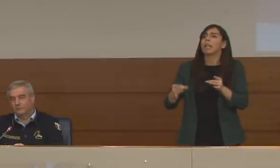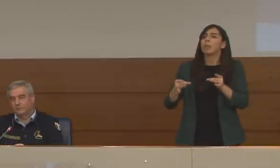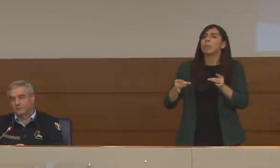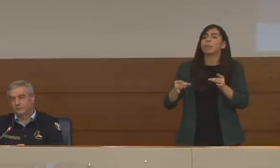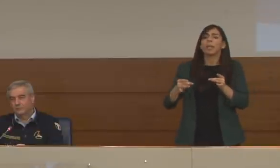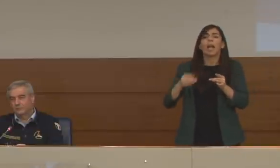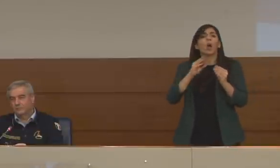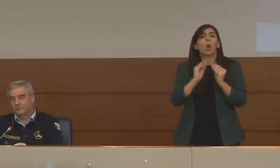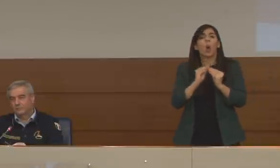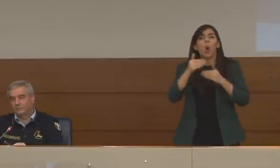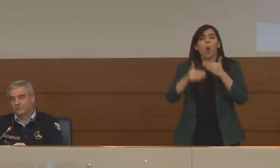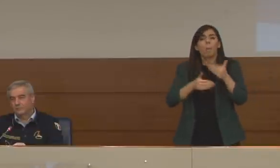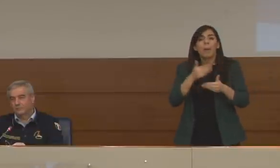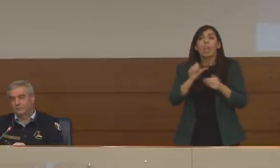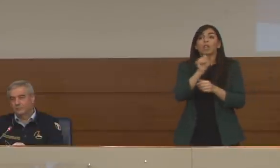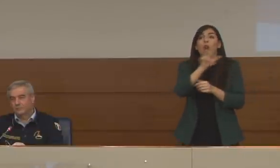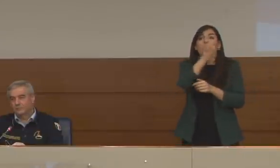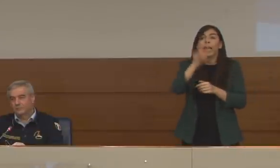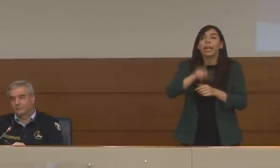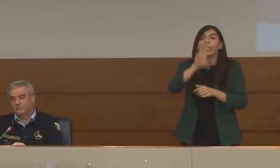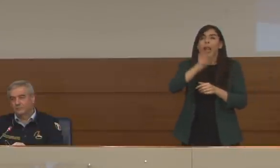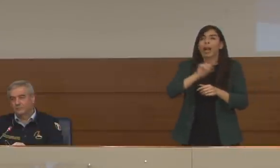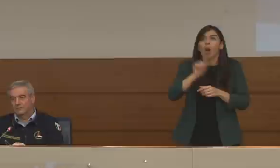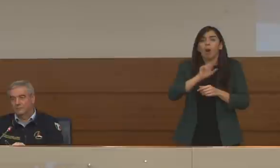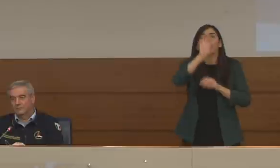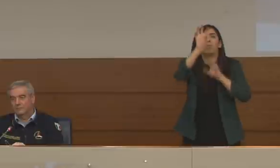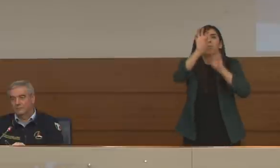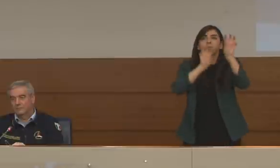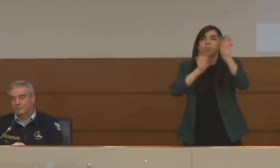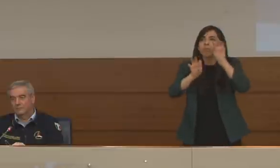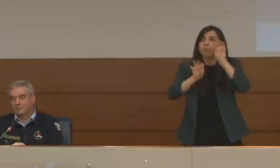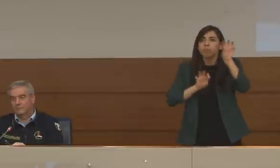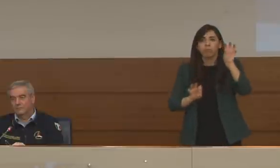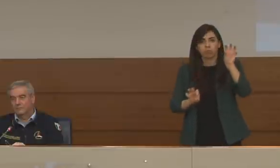aree geografiche. E' chiaro che più ci avviciniamo alla